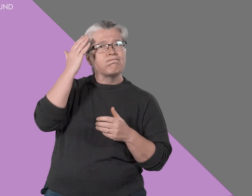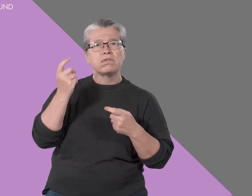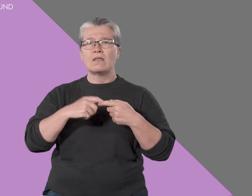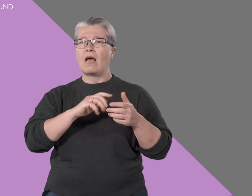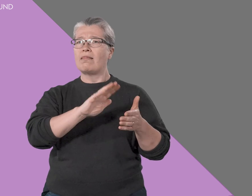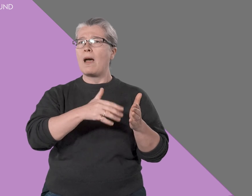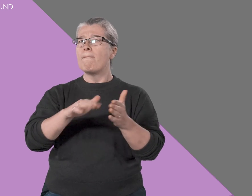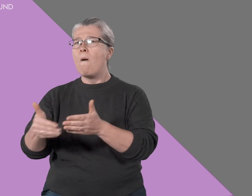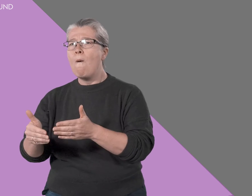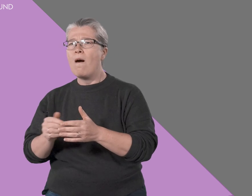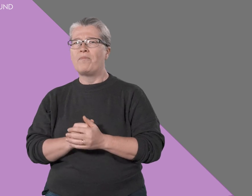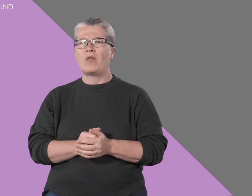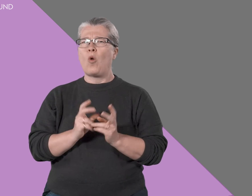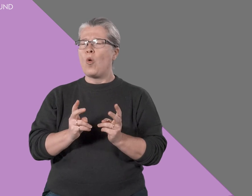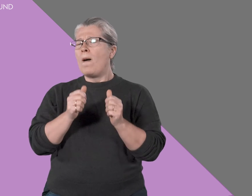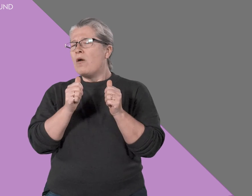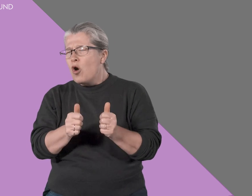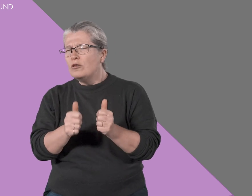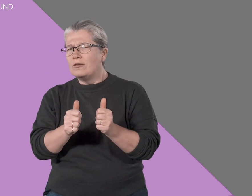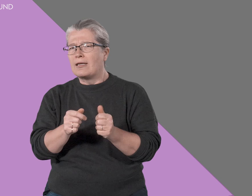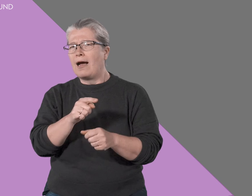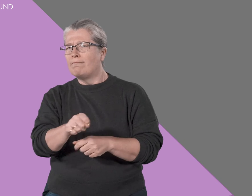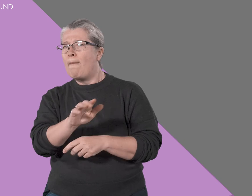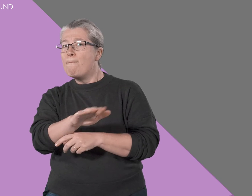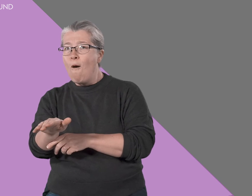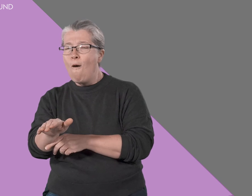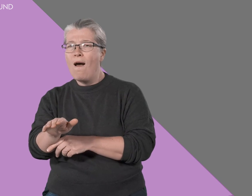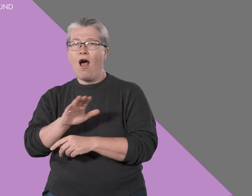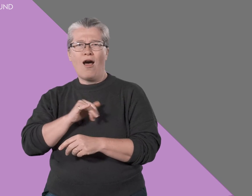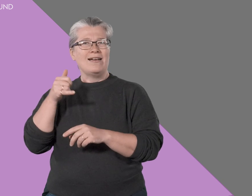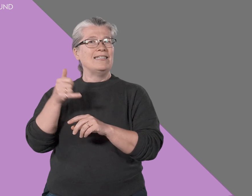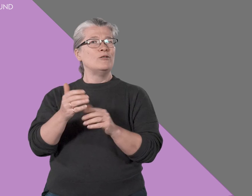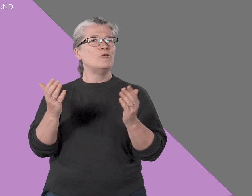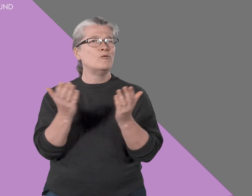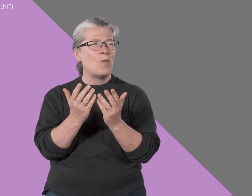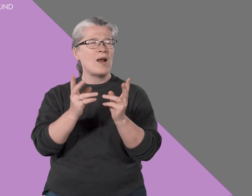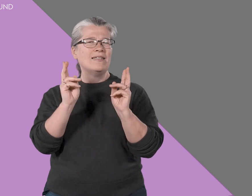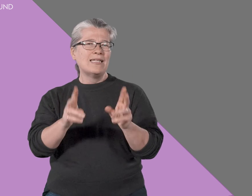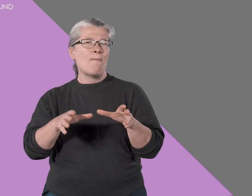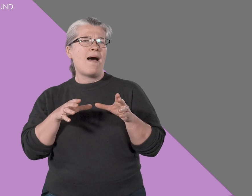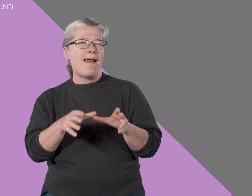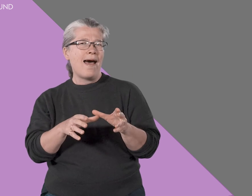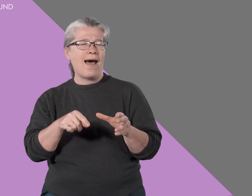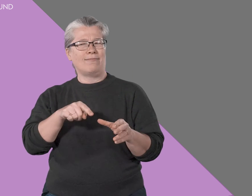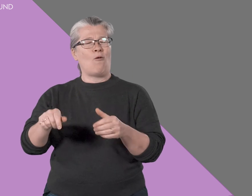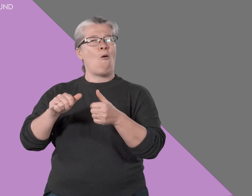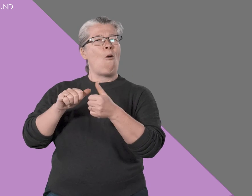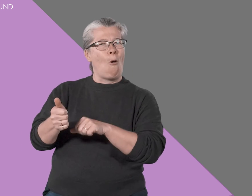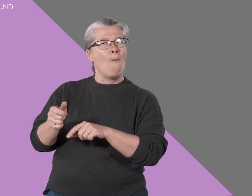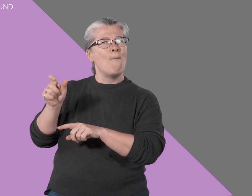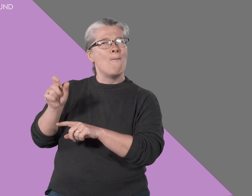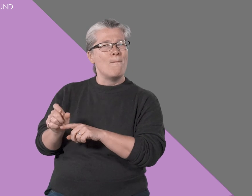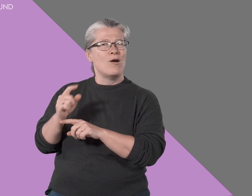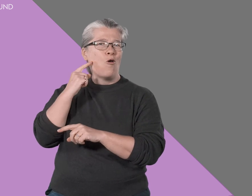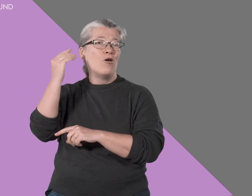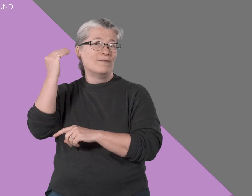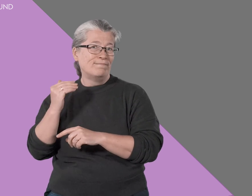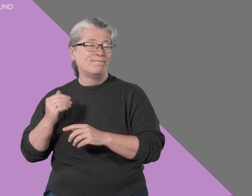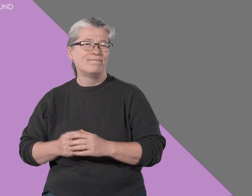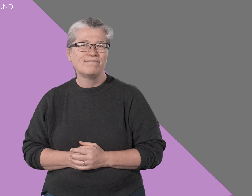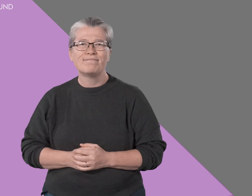om teckenspråken och speciellt klass- kamrater till barn med hörselnedsättning.